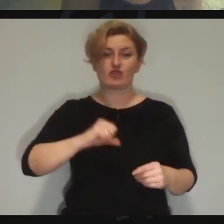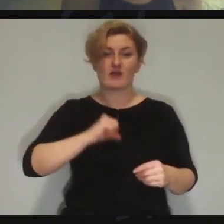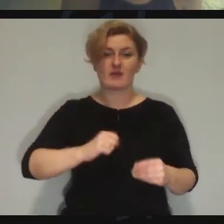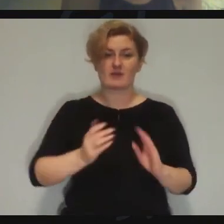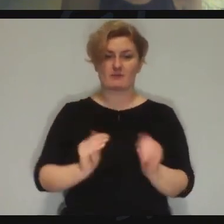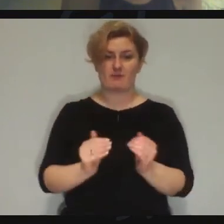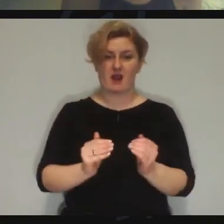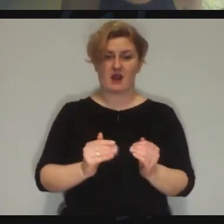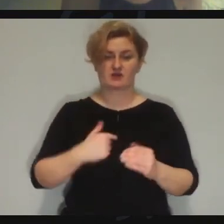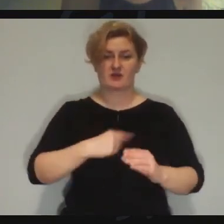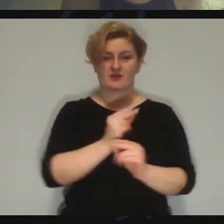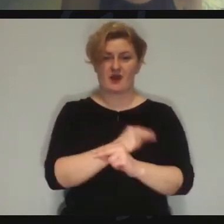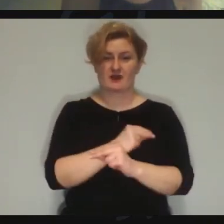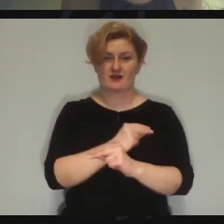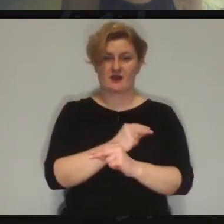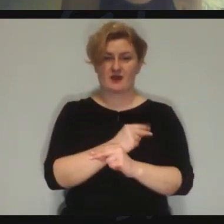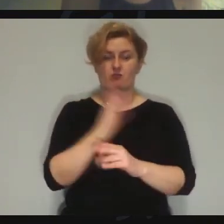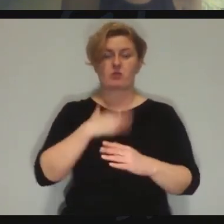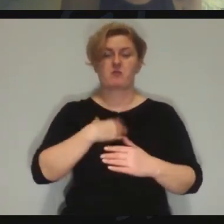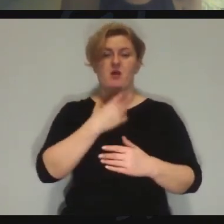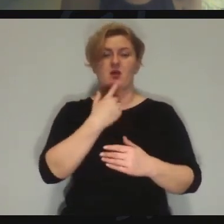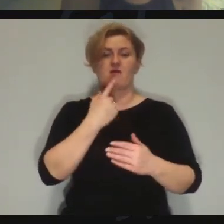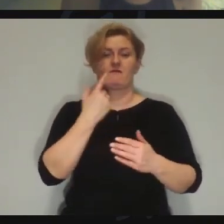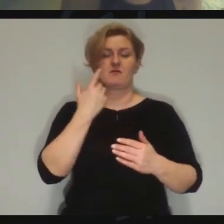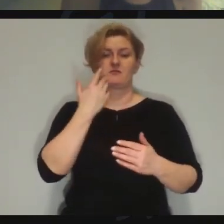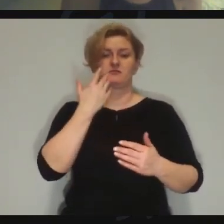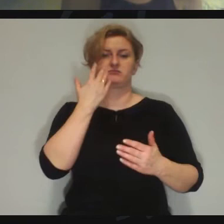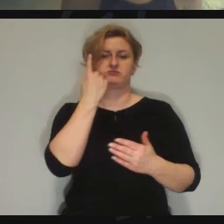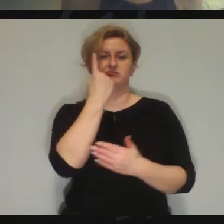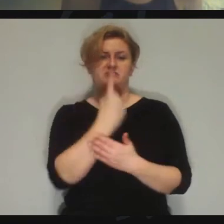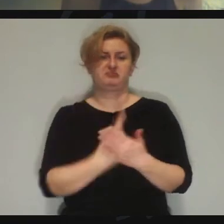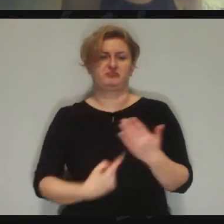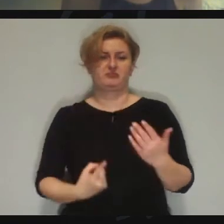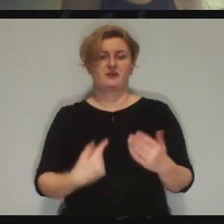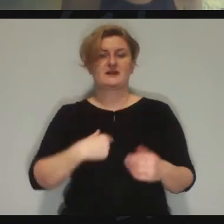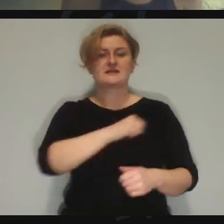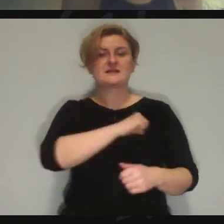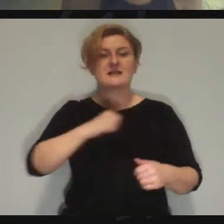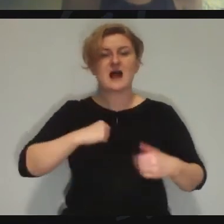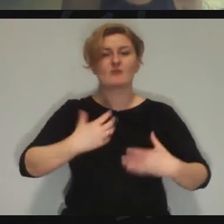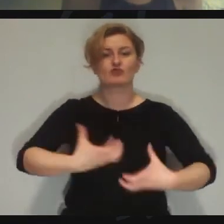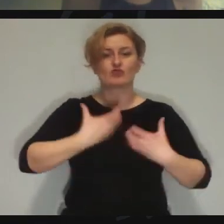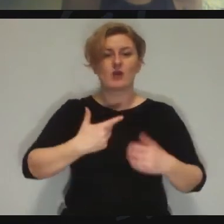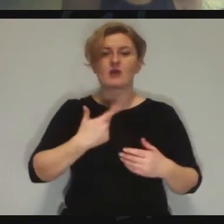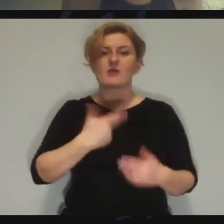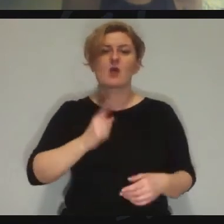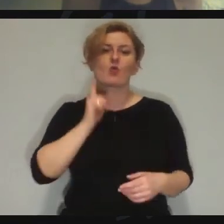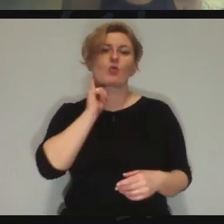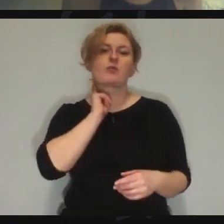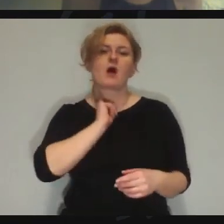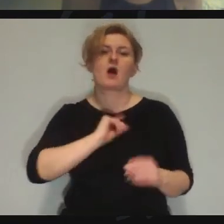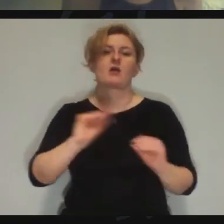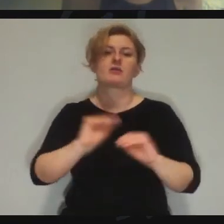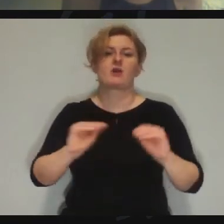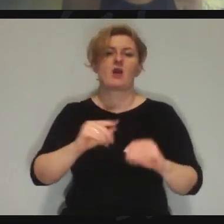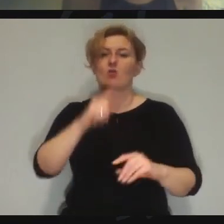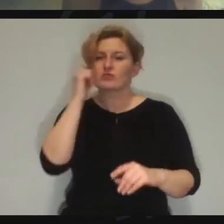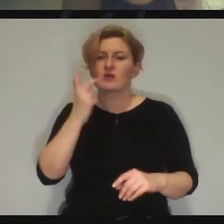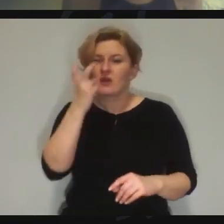bo nie pociągniesz ludzi za sobą, jeśli sam tego nie czujesz. Jeśli jest to udawane, to się tak nie da,